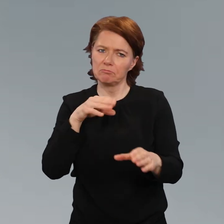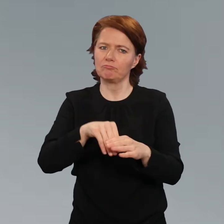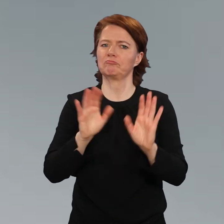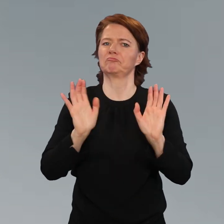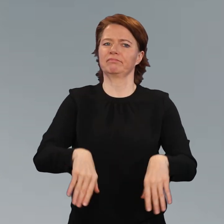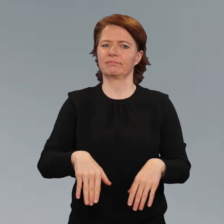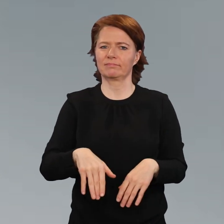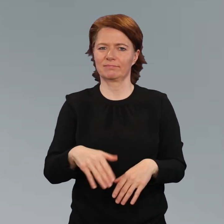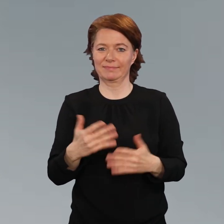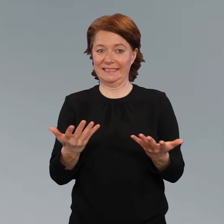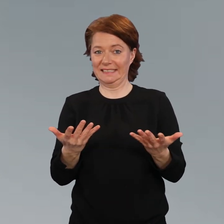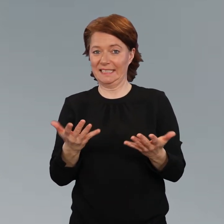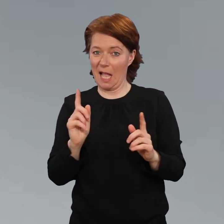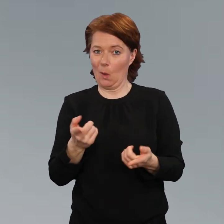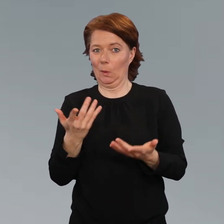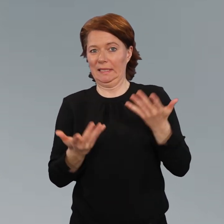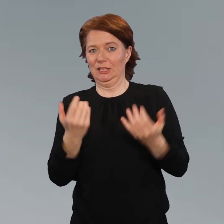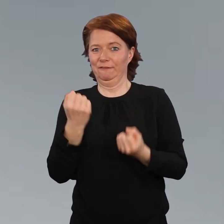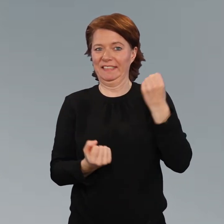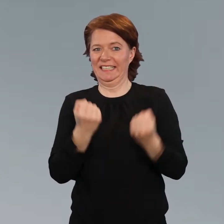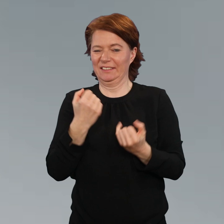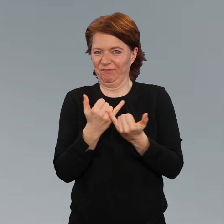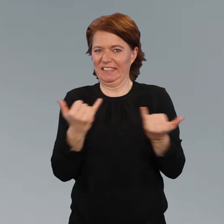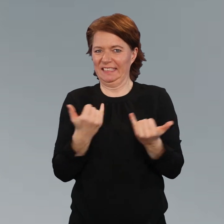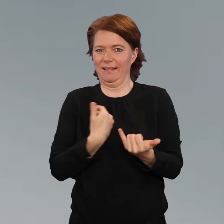positiven Einfluss nehmen zugunsten eventuell unseriöser Angebote. Es ist ein Problem, für das es keine